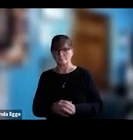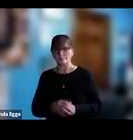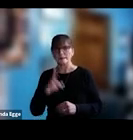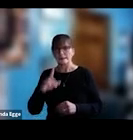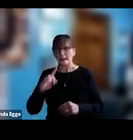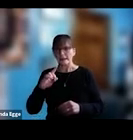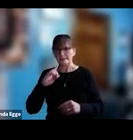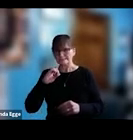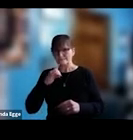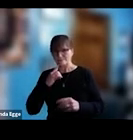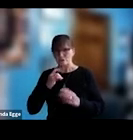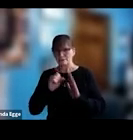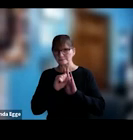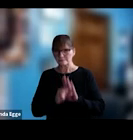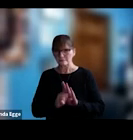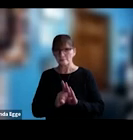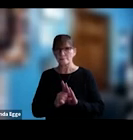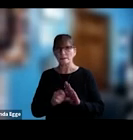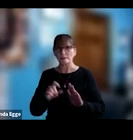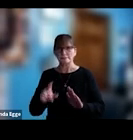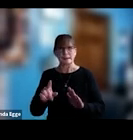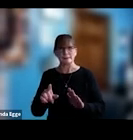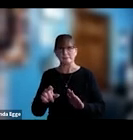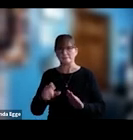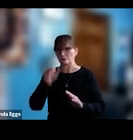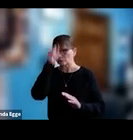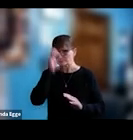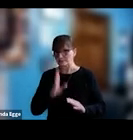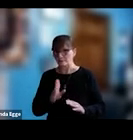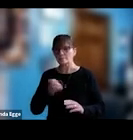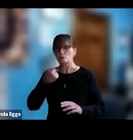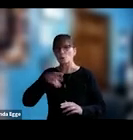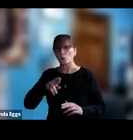que podían ser, la etiología podía ser esquizofrenia o trastorno por consumo de metanfetamina.